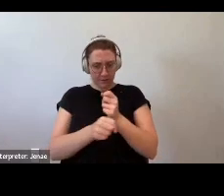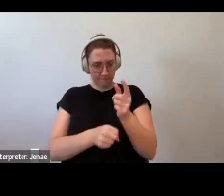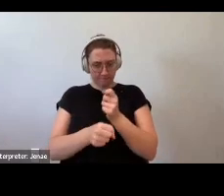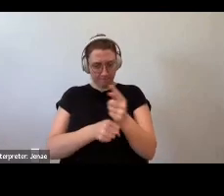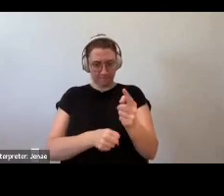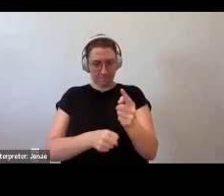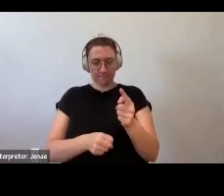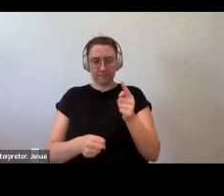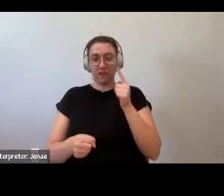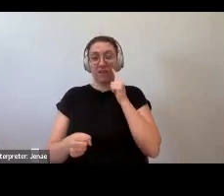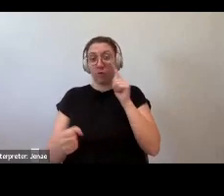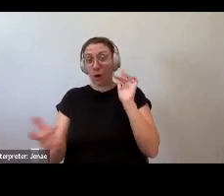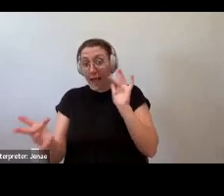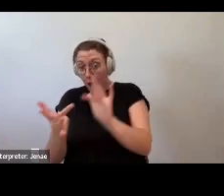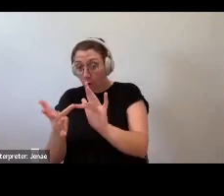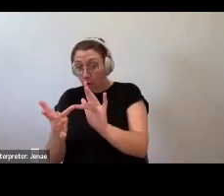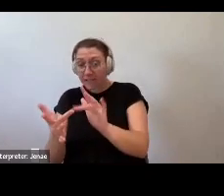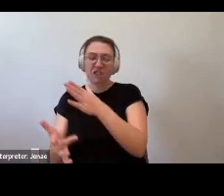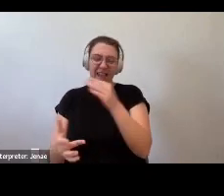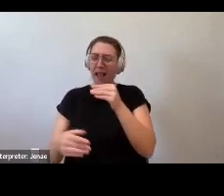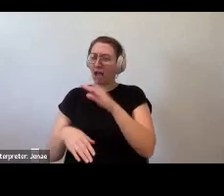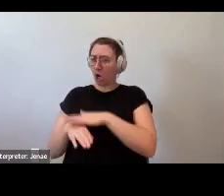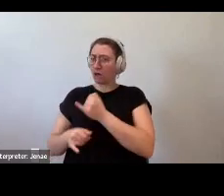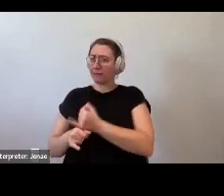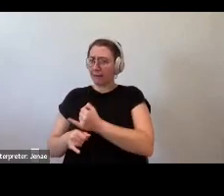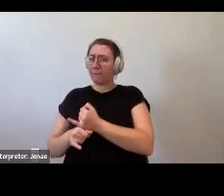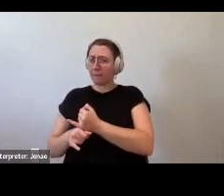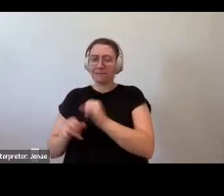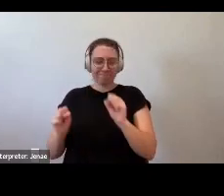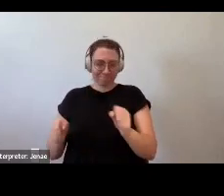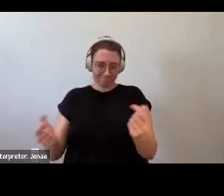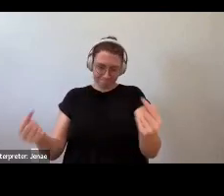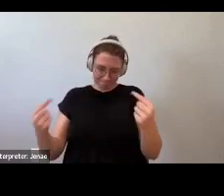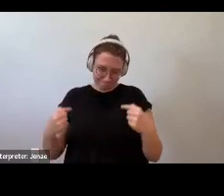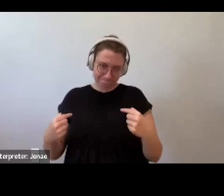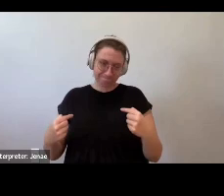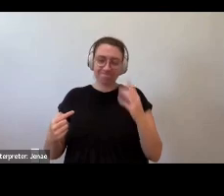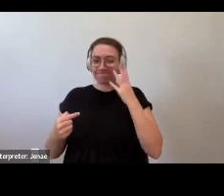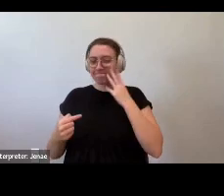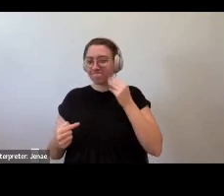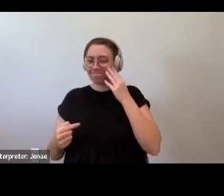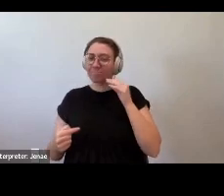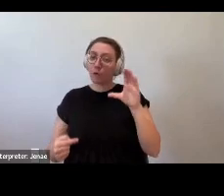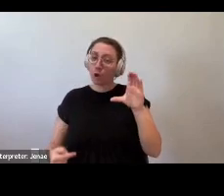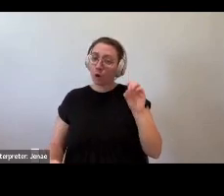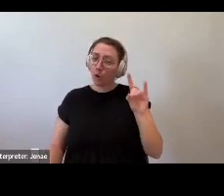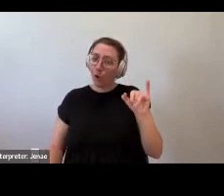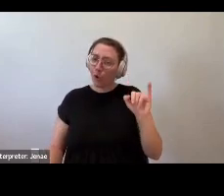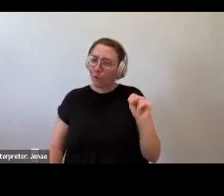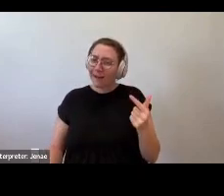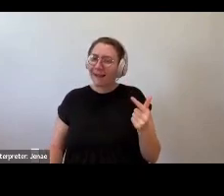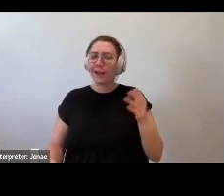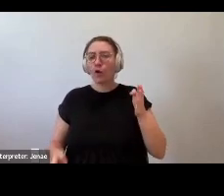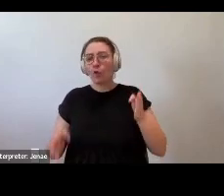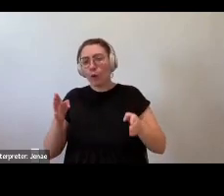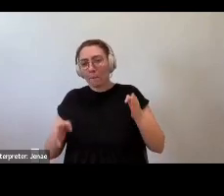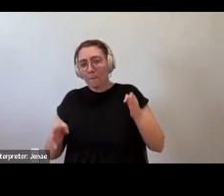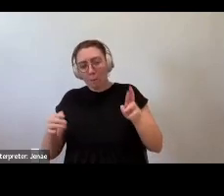los estudiantes del campus participen y experimenten la programación y la robótica. Además,